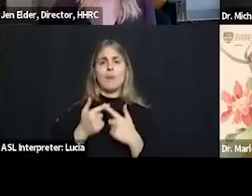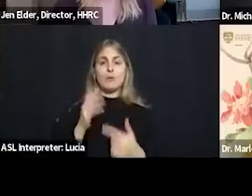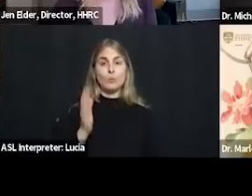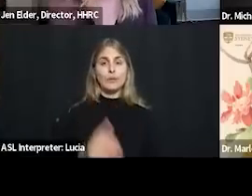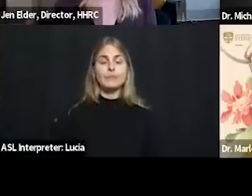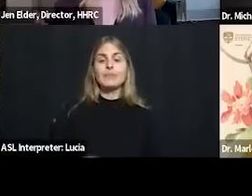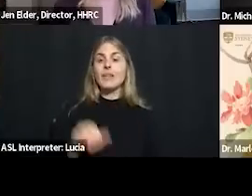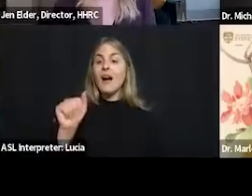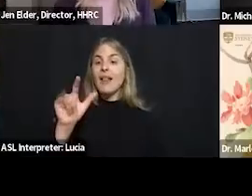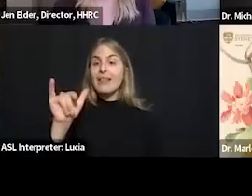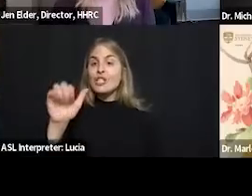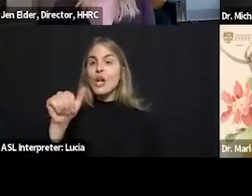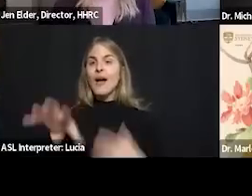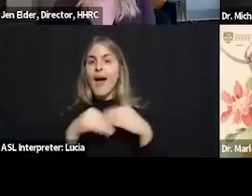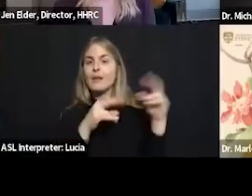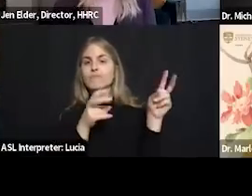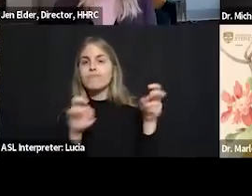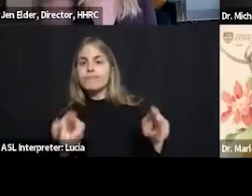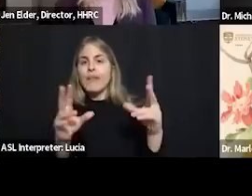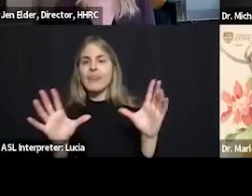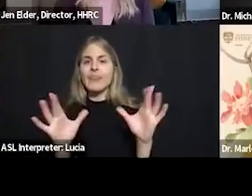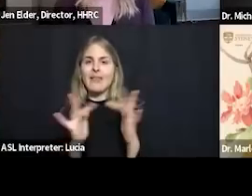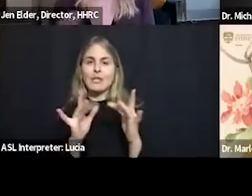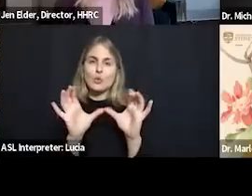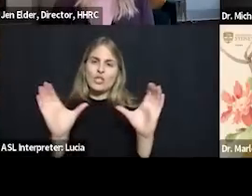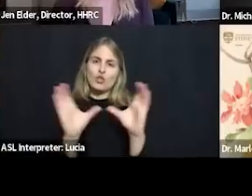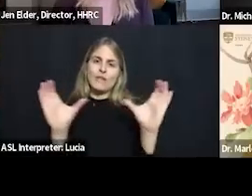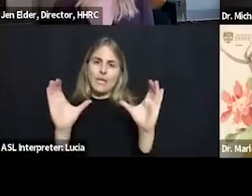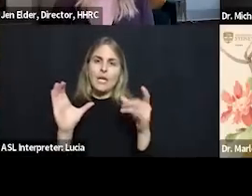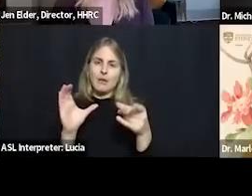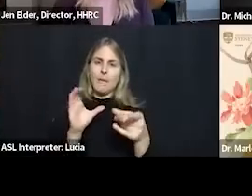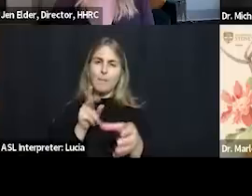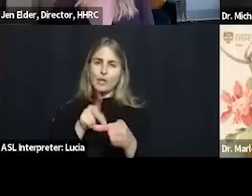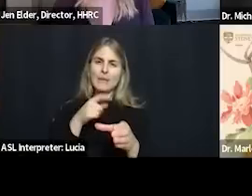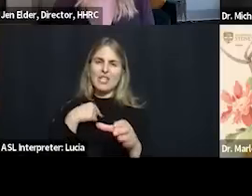Alicia ha añadido los enlaces a los certificados de participación y a las evaluaciones,